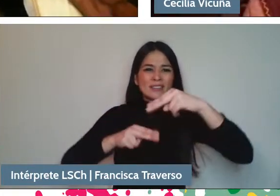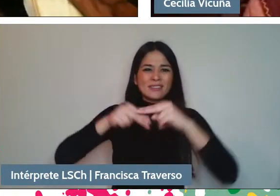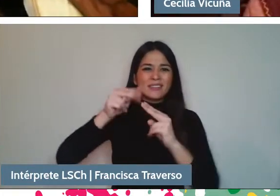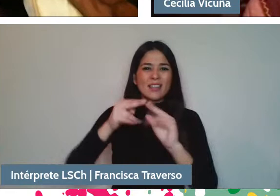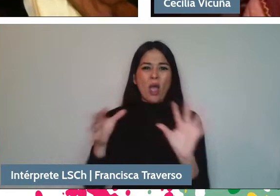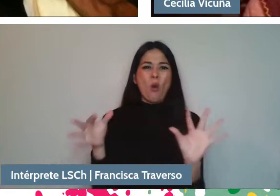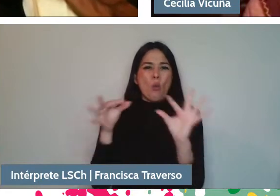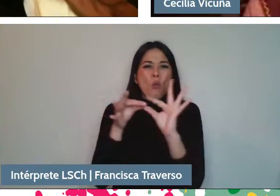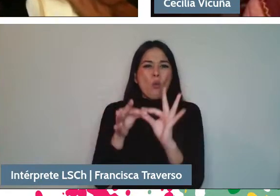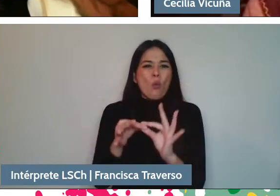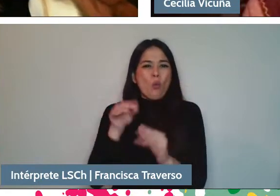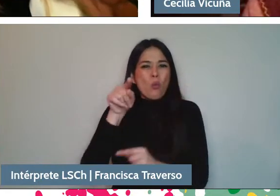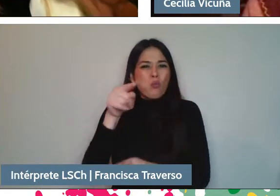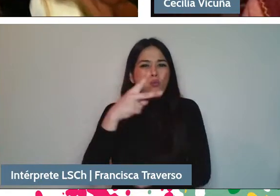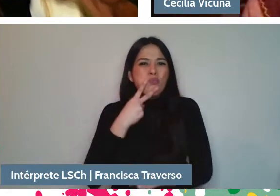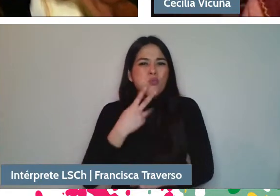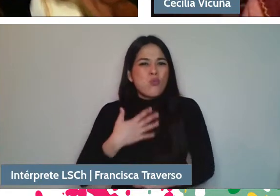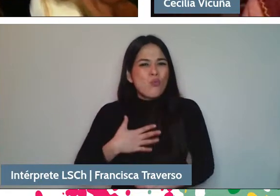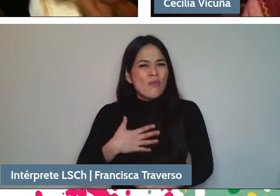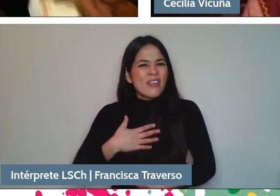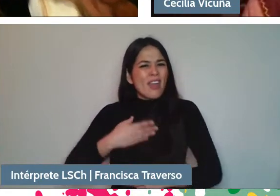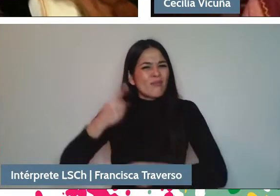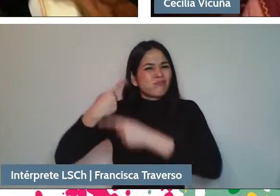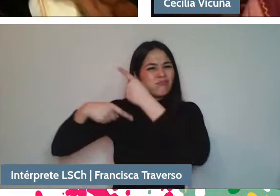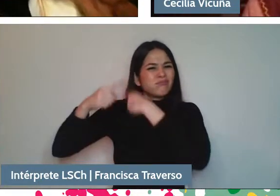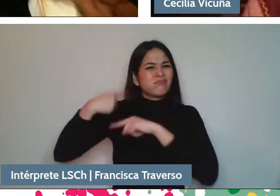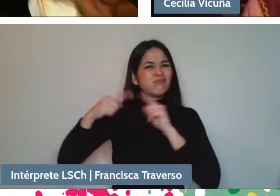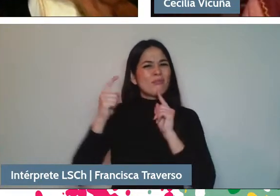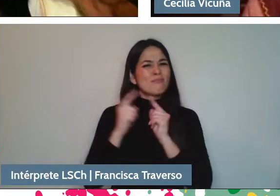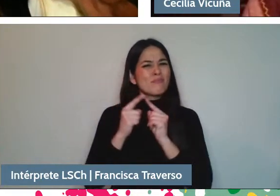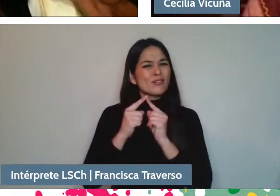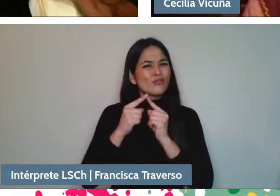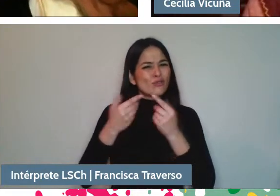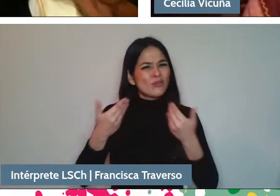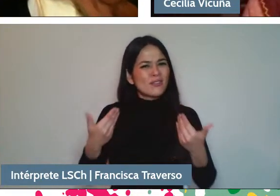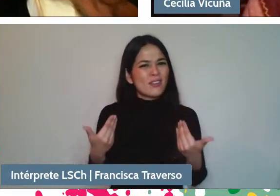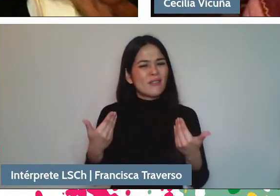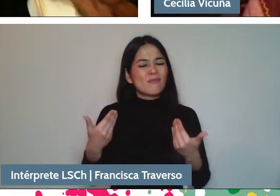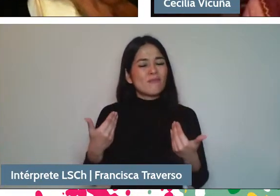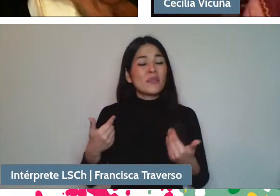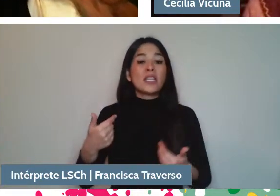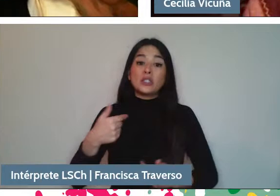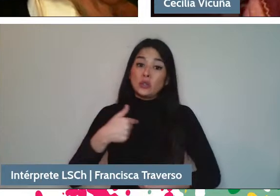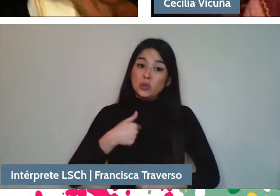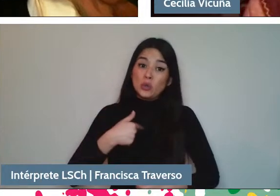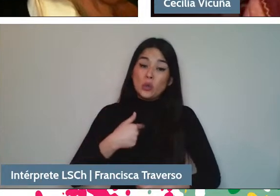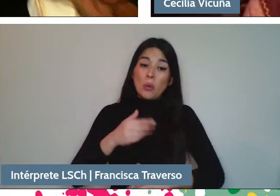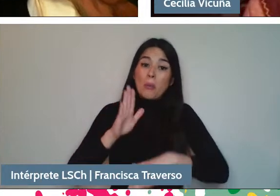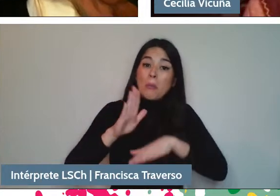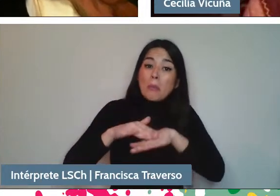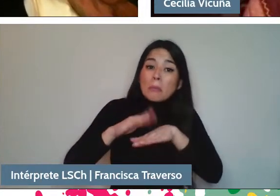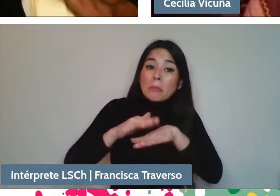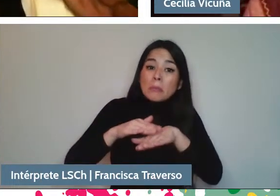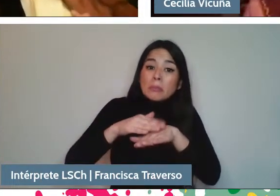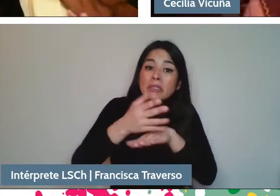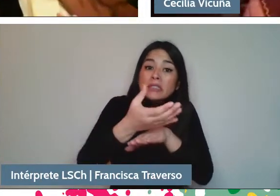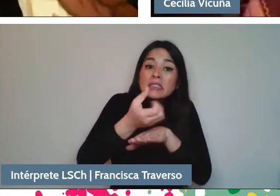Muy de la mano de tu biografía. Y tomé prestado, no sé si son tus palabra armas